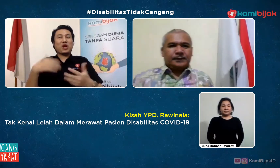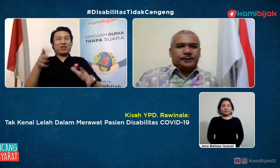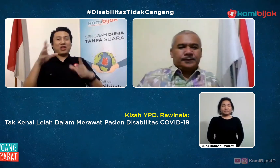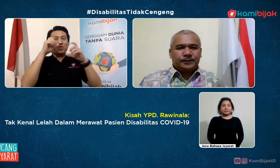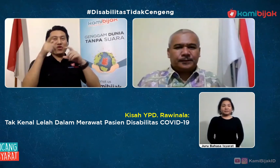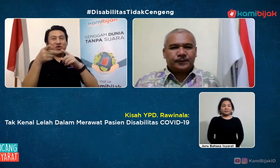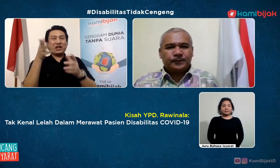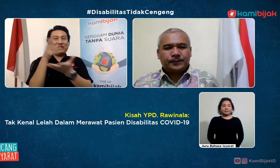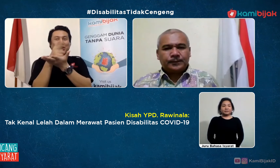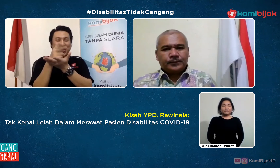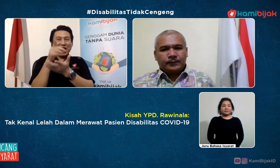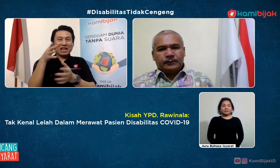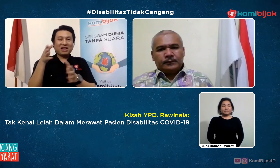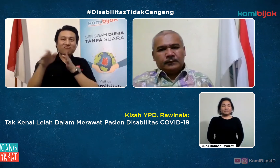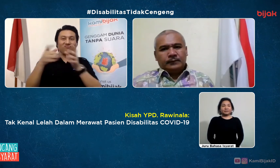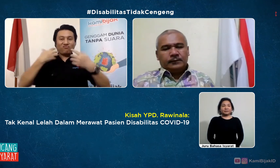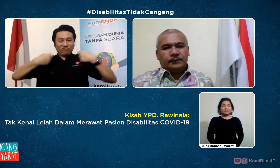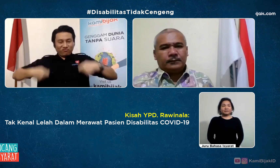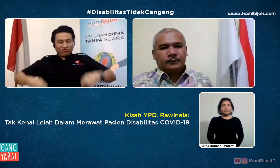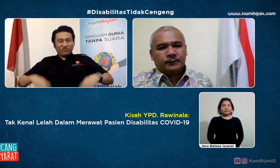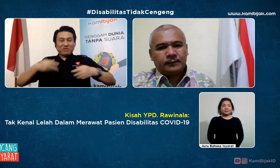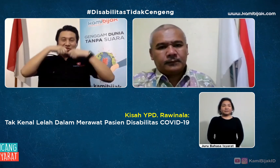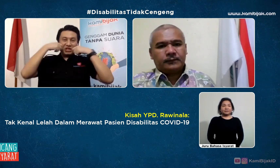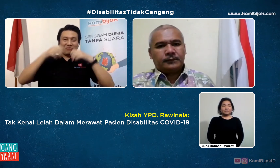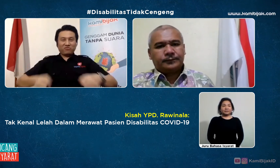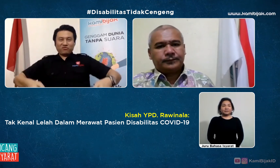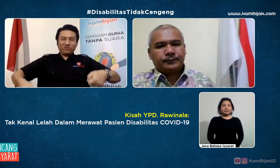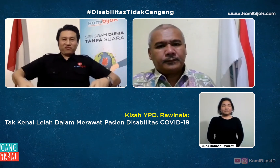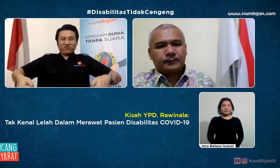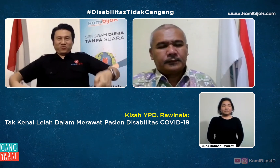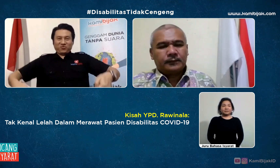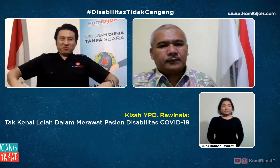Keren sekali